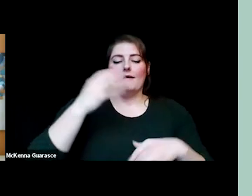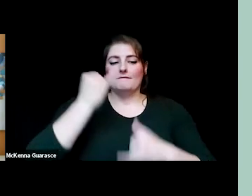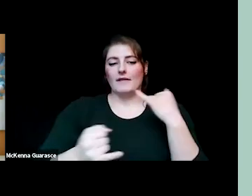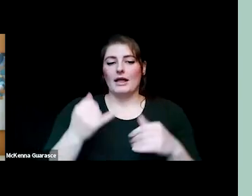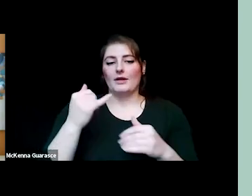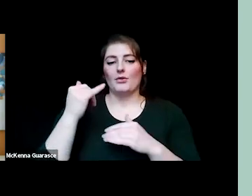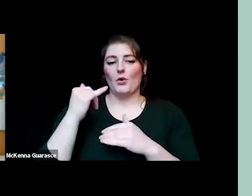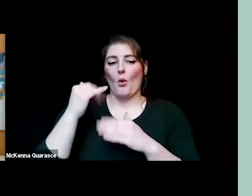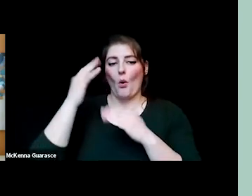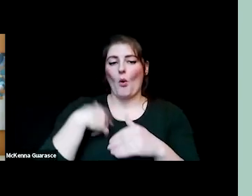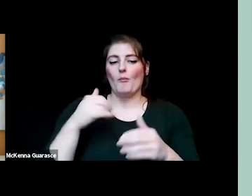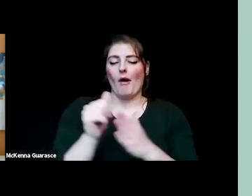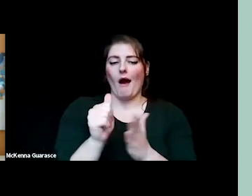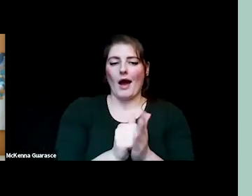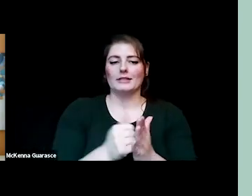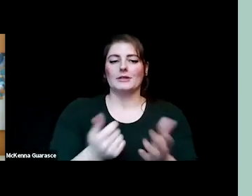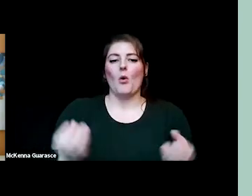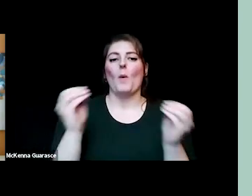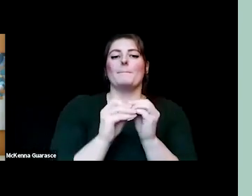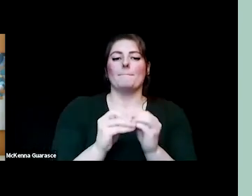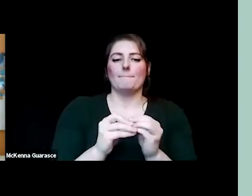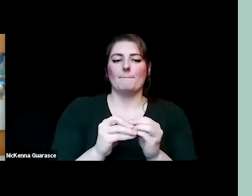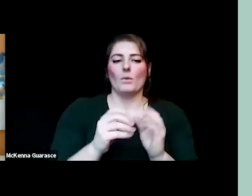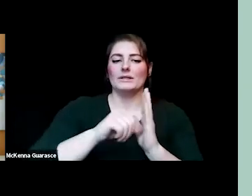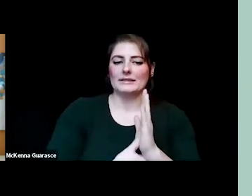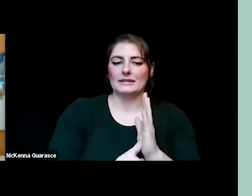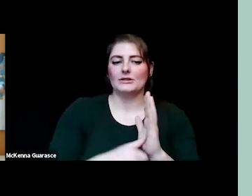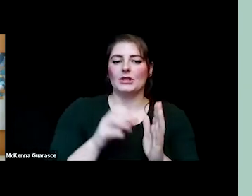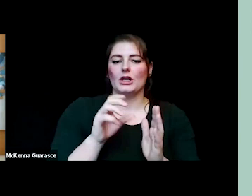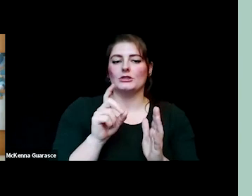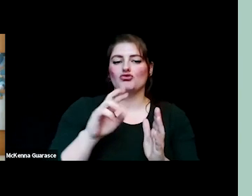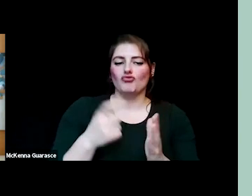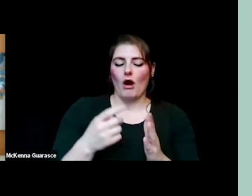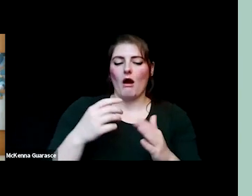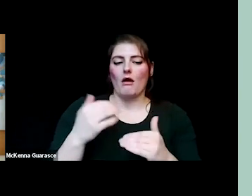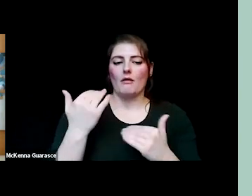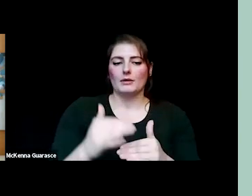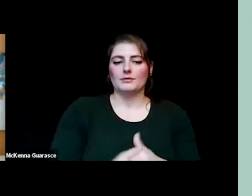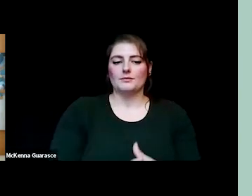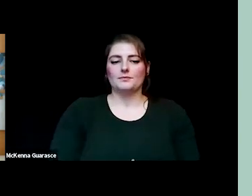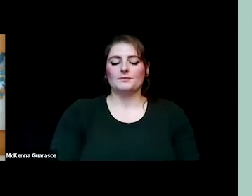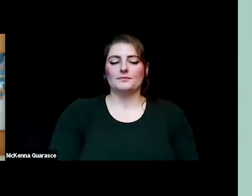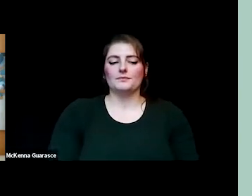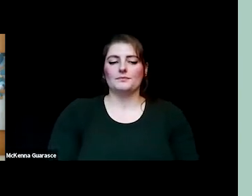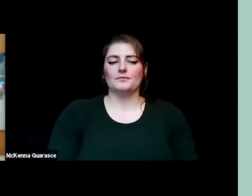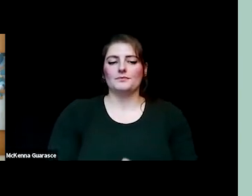impuso requisitos de vivienda libre de drogas más rigurosos. Como cada una de estas leyes reforzaba gradualmente la idea